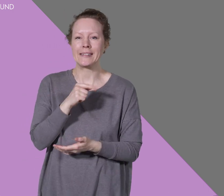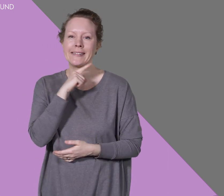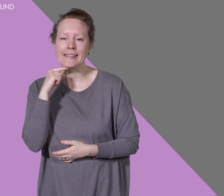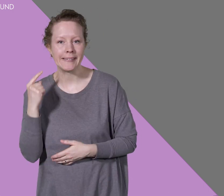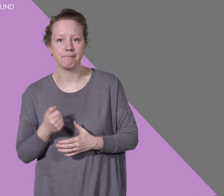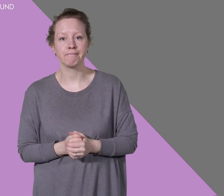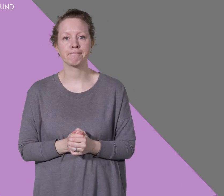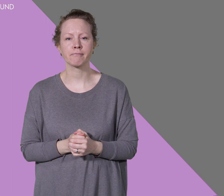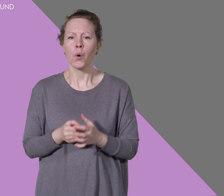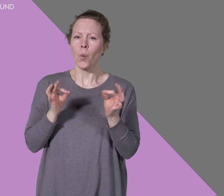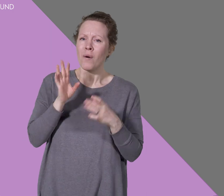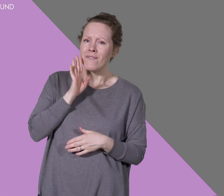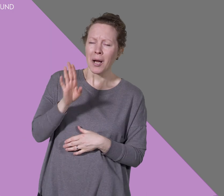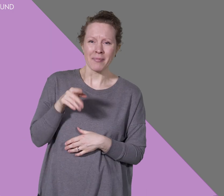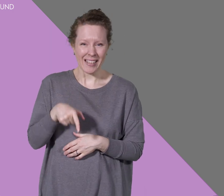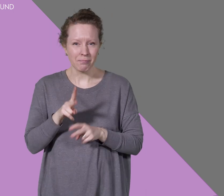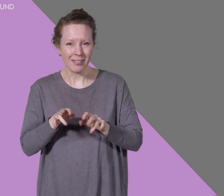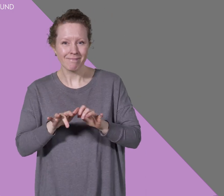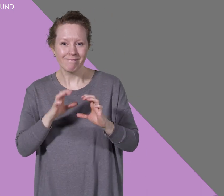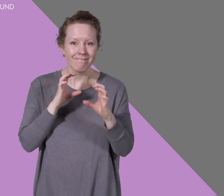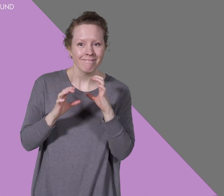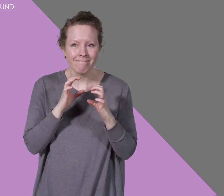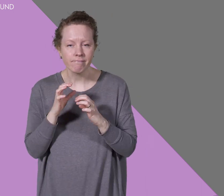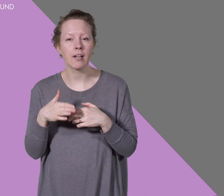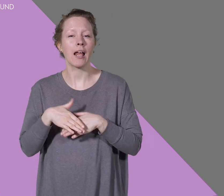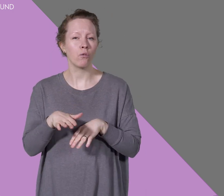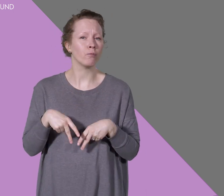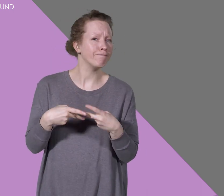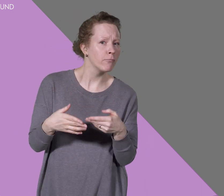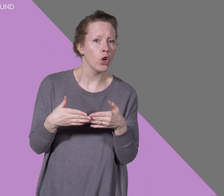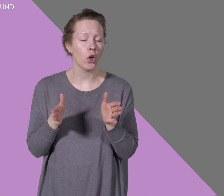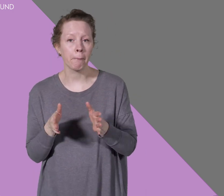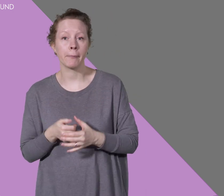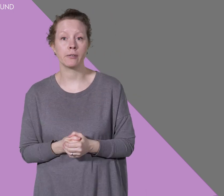också under veckosluten. Textsamtalstjänstens framtid är alltjämt öppen -